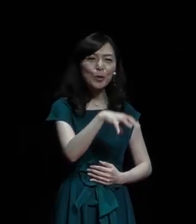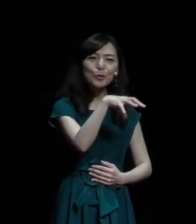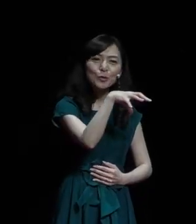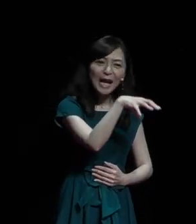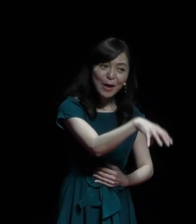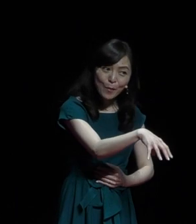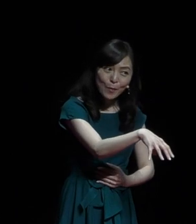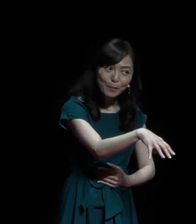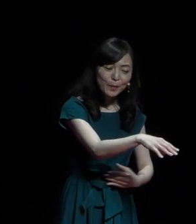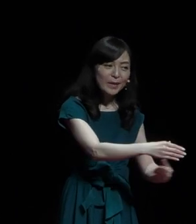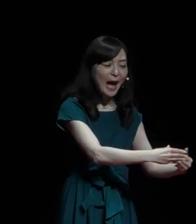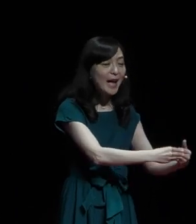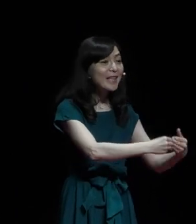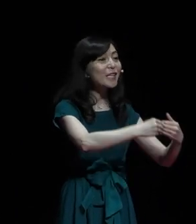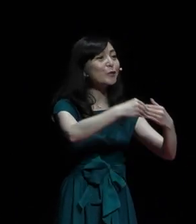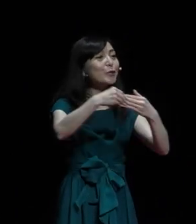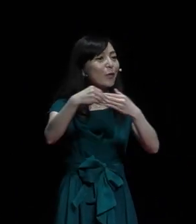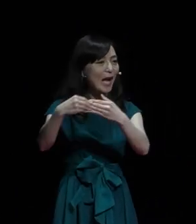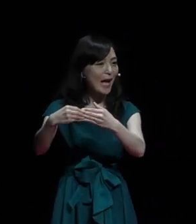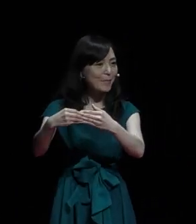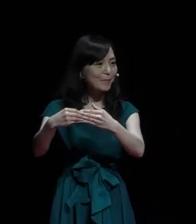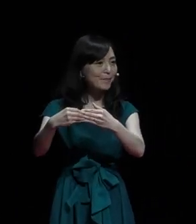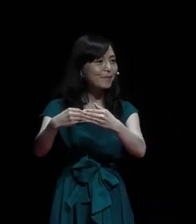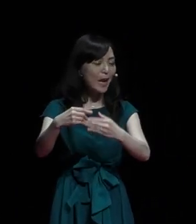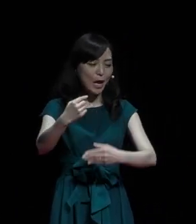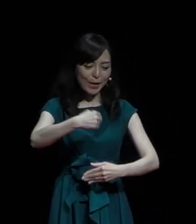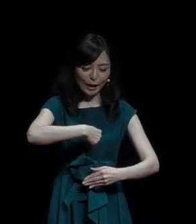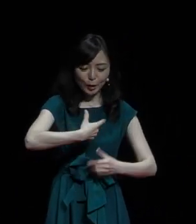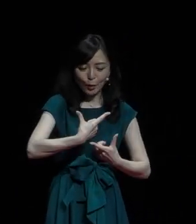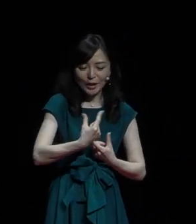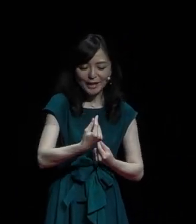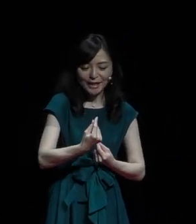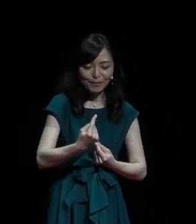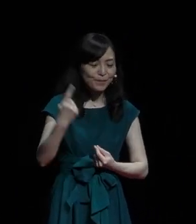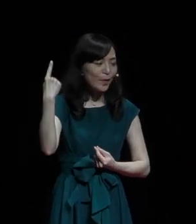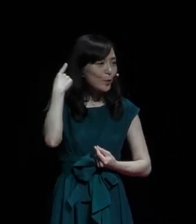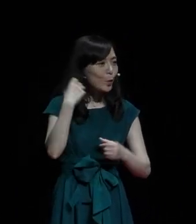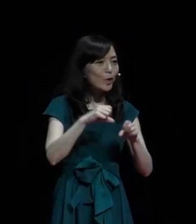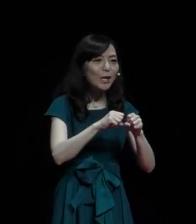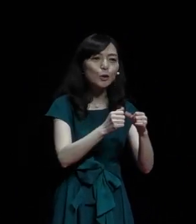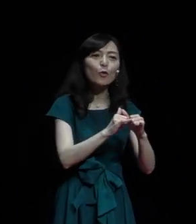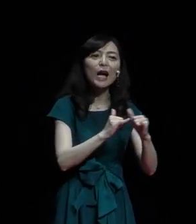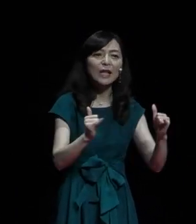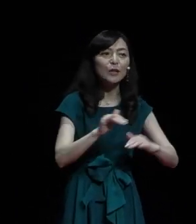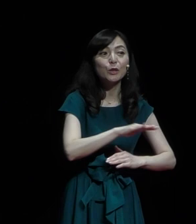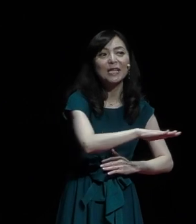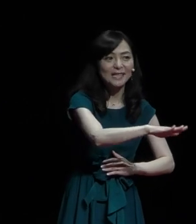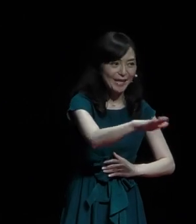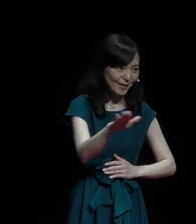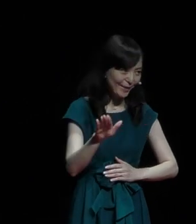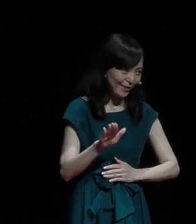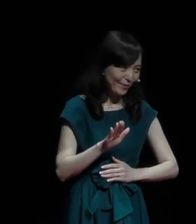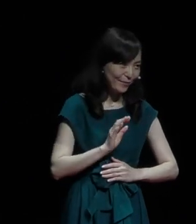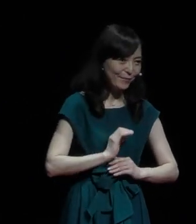Quienes guían ese espacio son personas sin audición como yo.